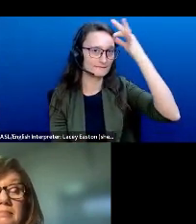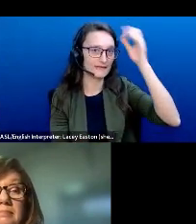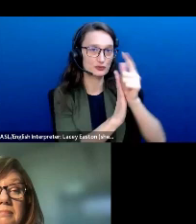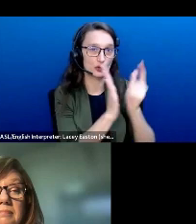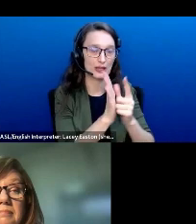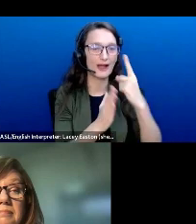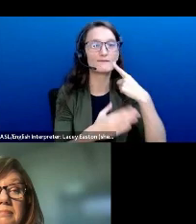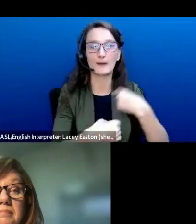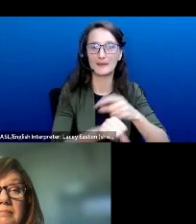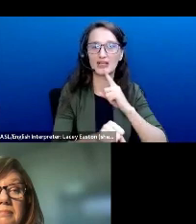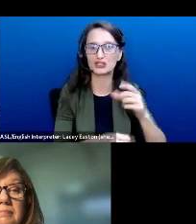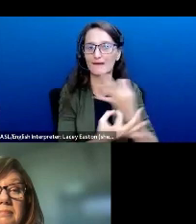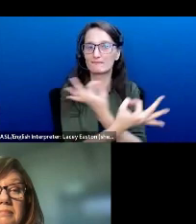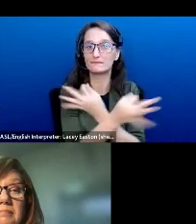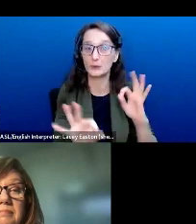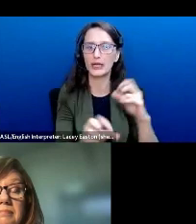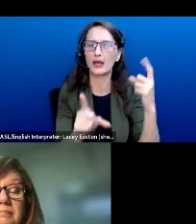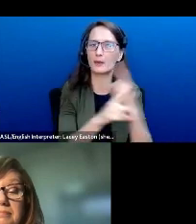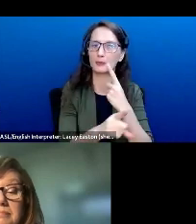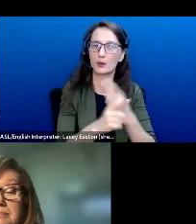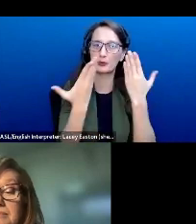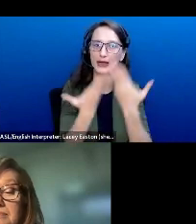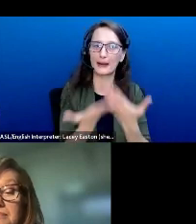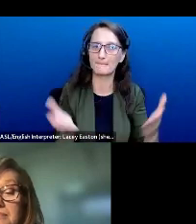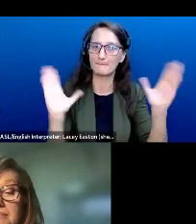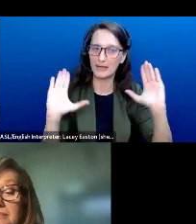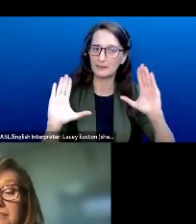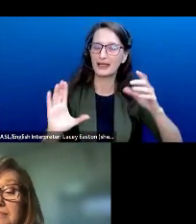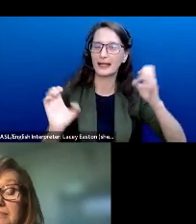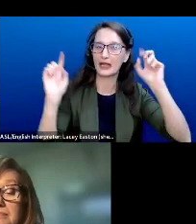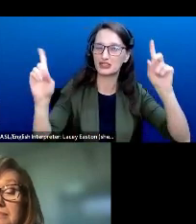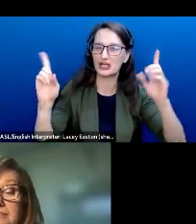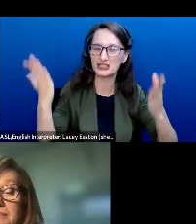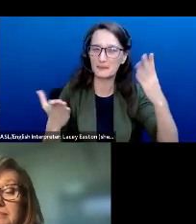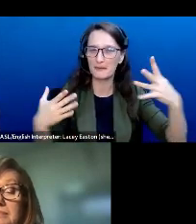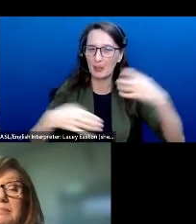educación pública gratuita y apropiada. Es posible que hayan escuchado el término FAPE a menudo, y eso es lo que significa.